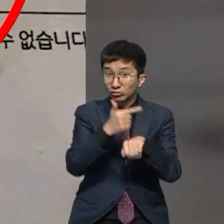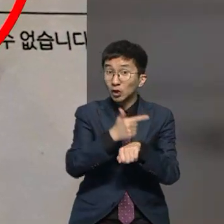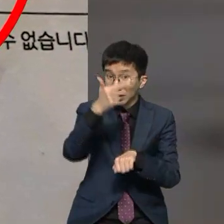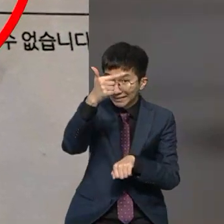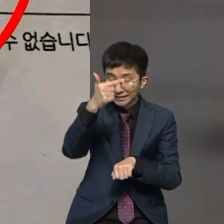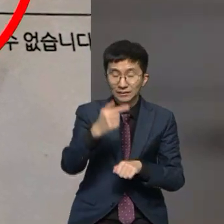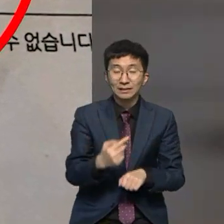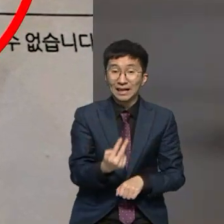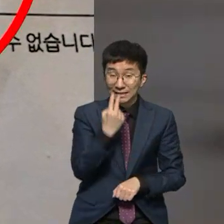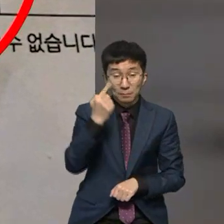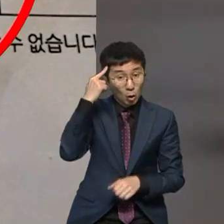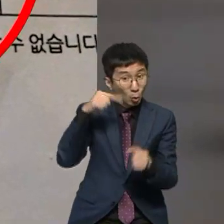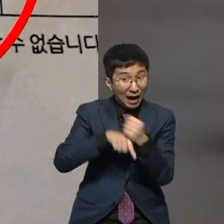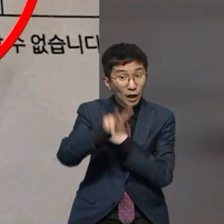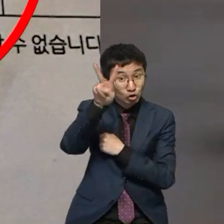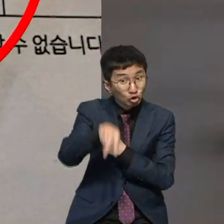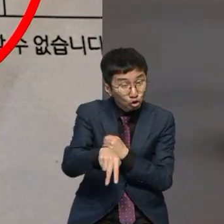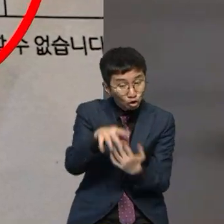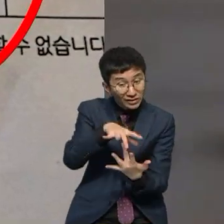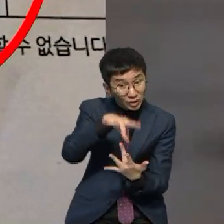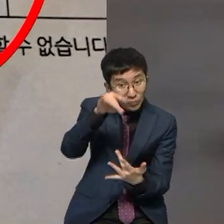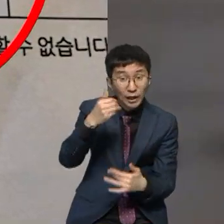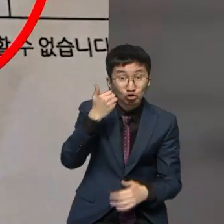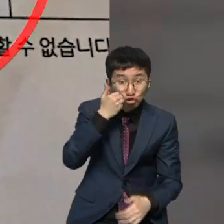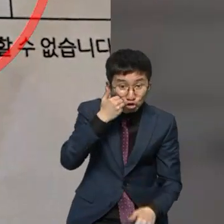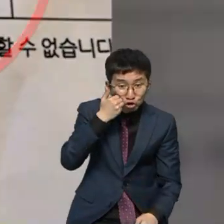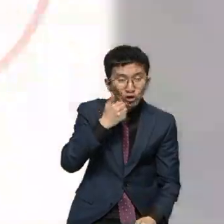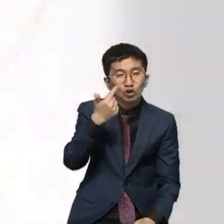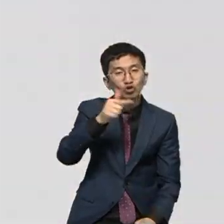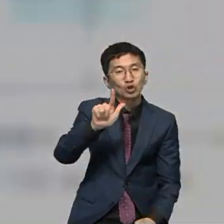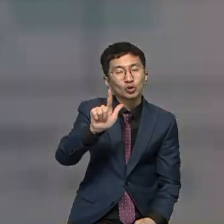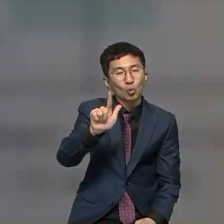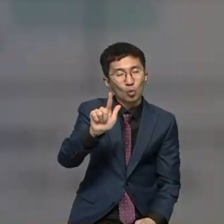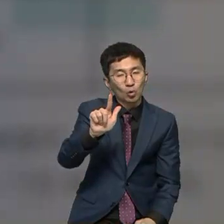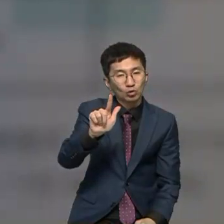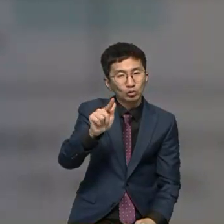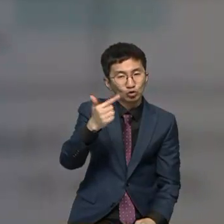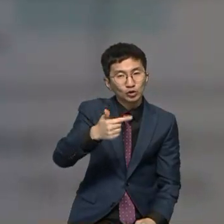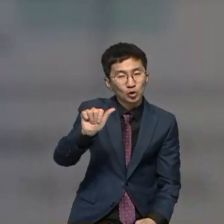생명과학2를 선택한 응시생 6,515명은 비로소 최종 점수를 손에 쥐었습니다.